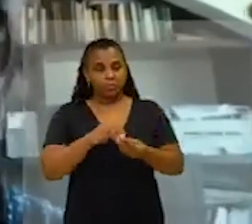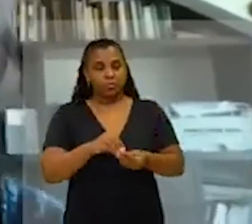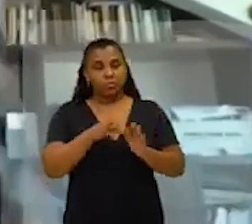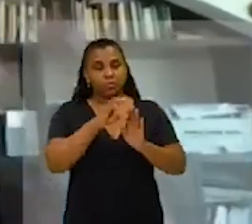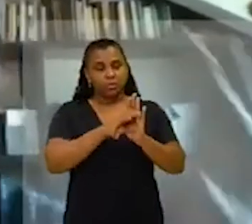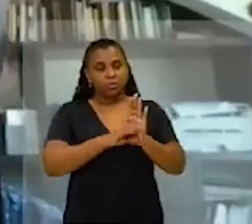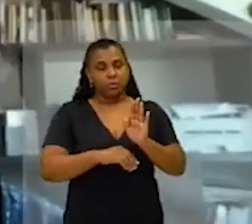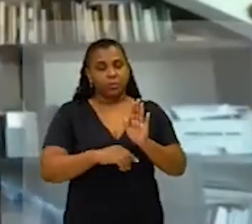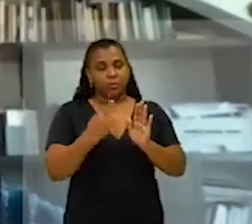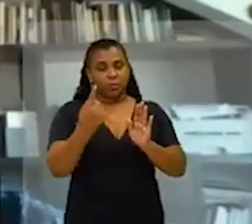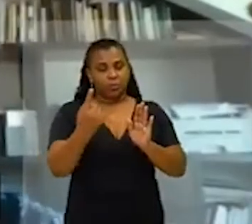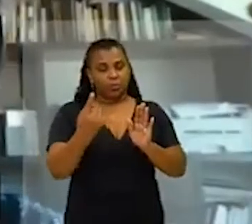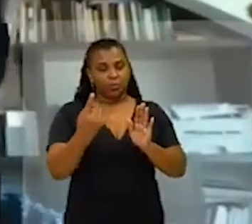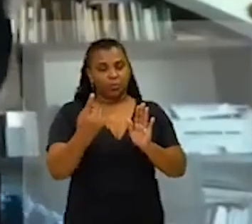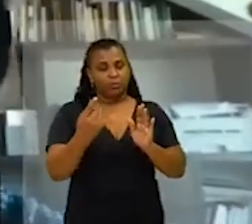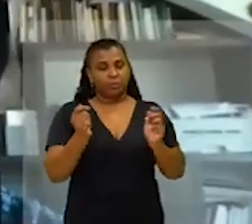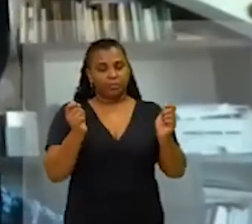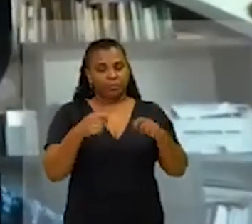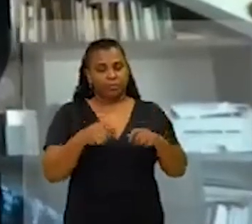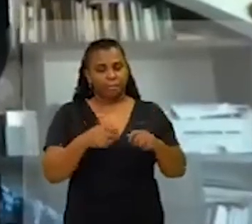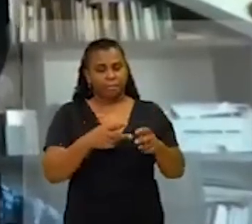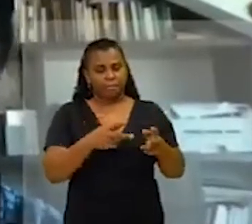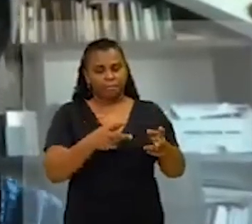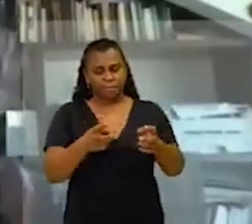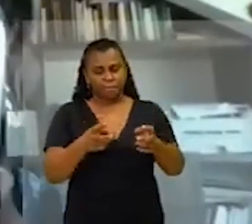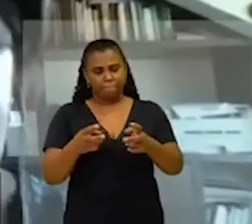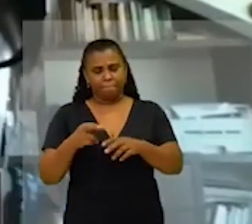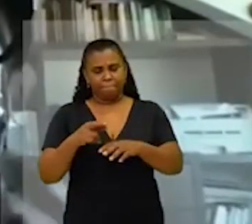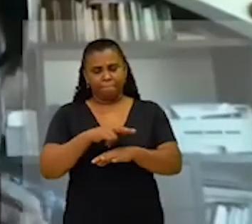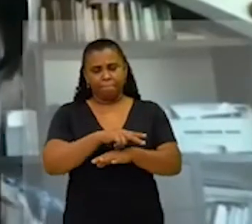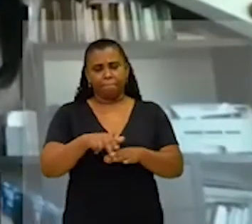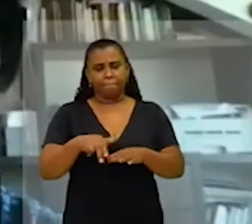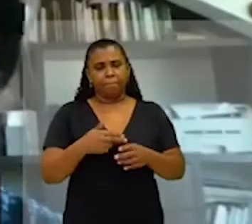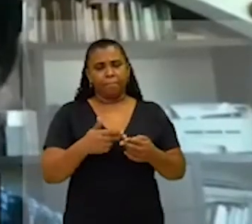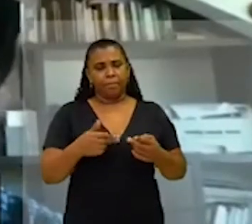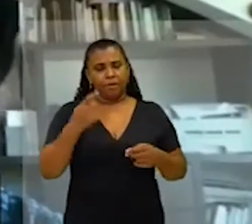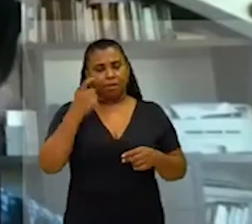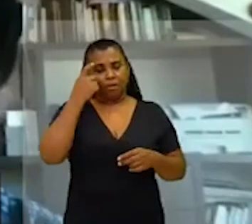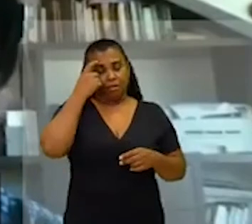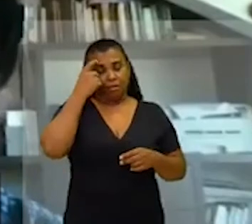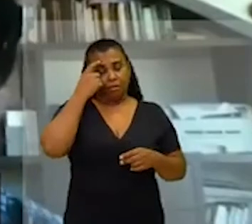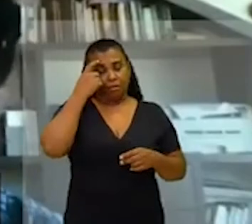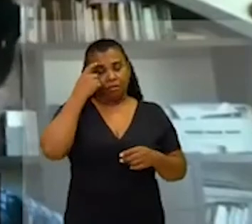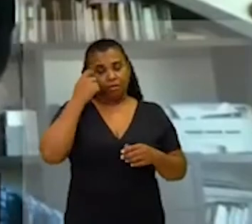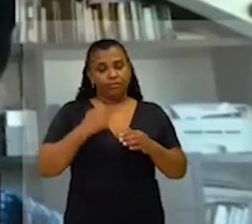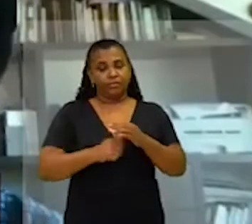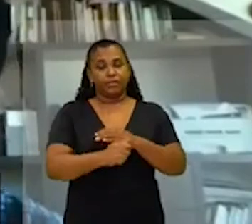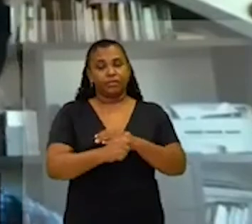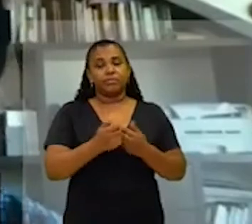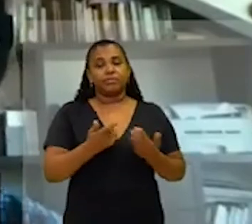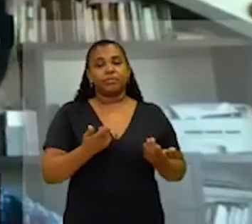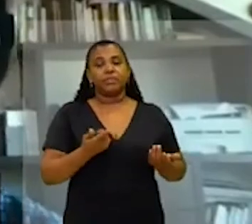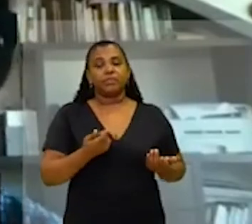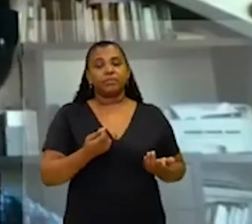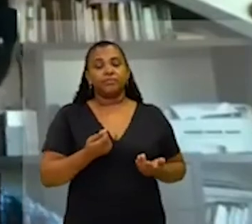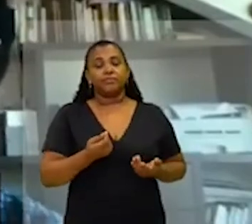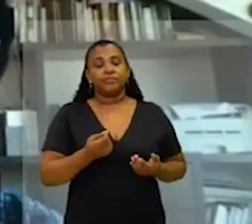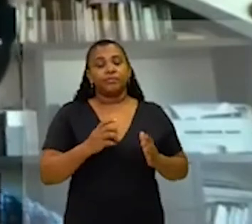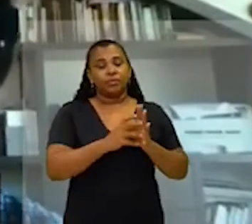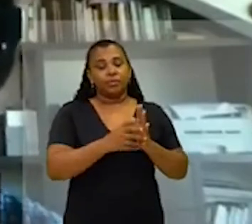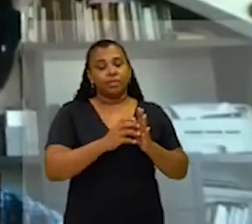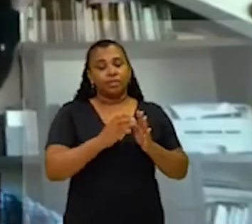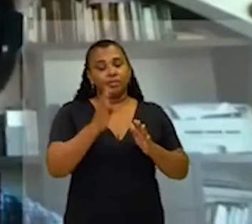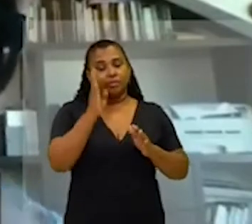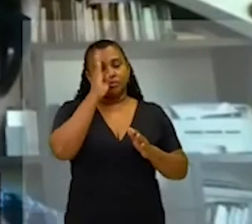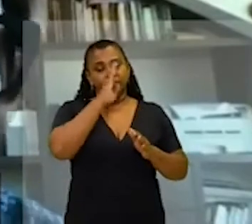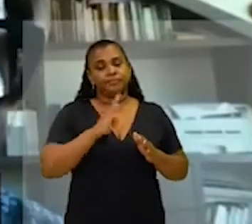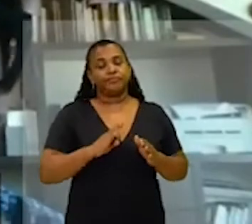cheio de seca uma série de coisas do da loja que a gente nanciamento dos partidos brasileiros e do